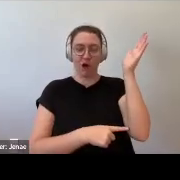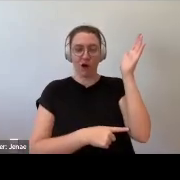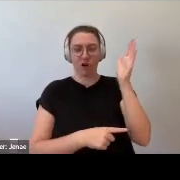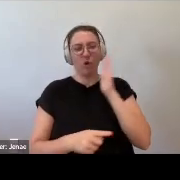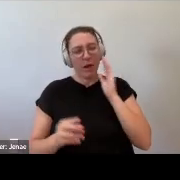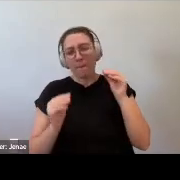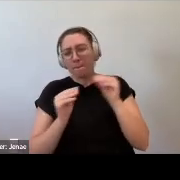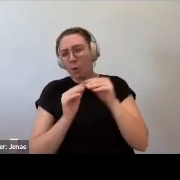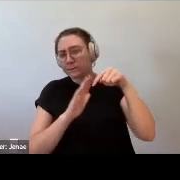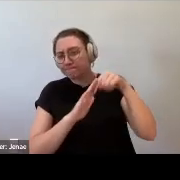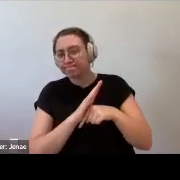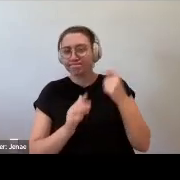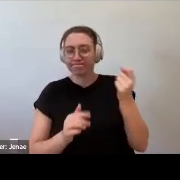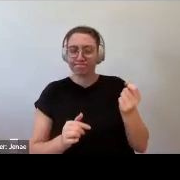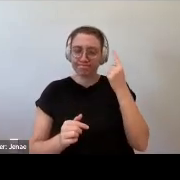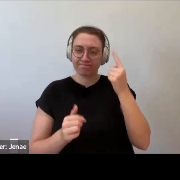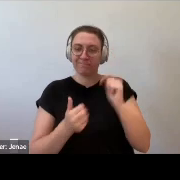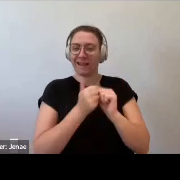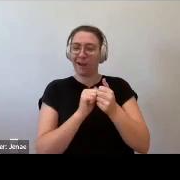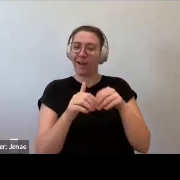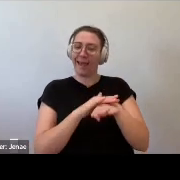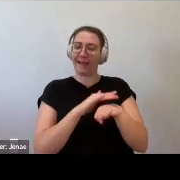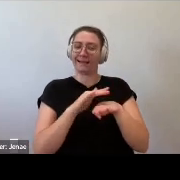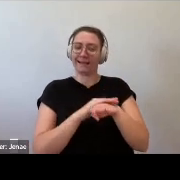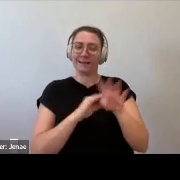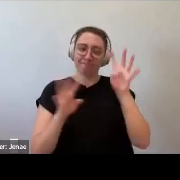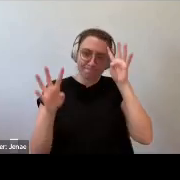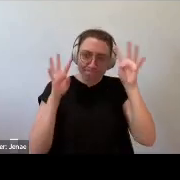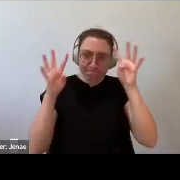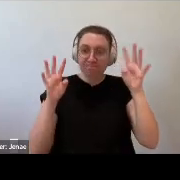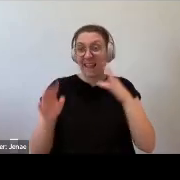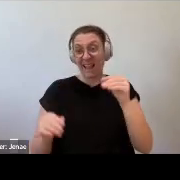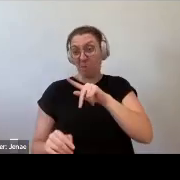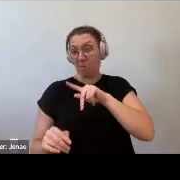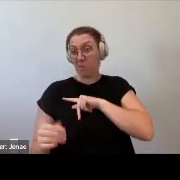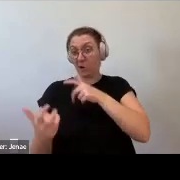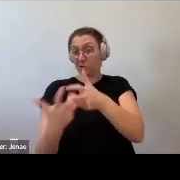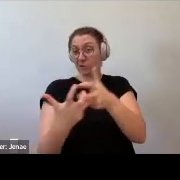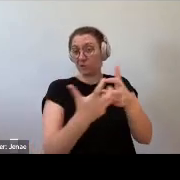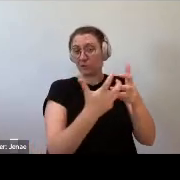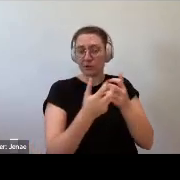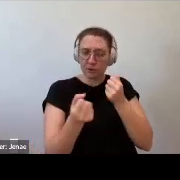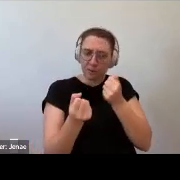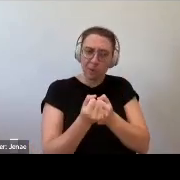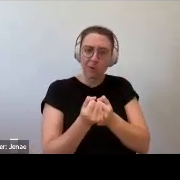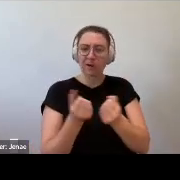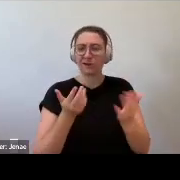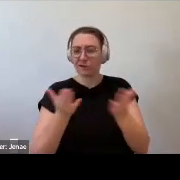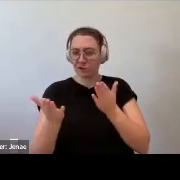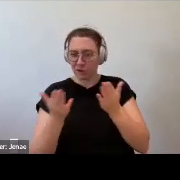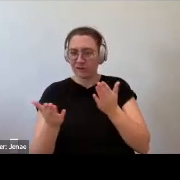comprensión sobre cómo acceder a apoyos y servicios innovadores y personalizados para sus